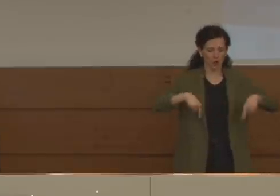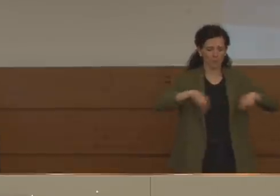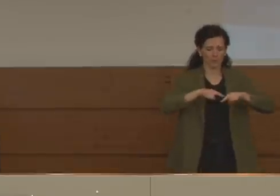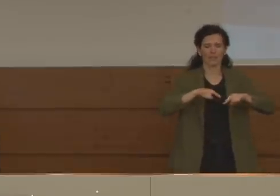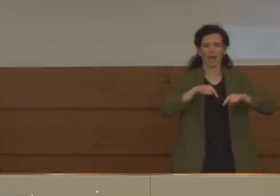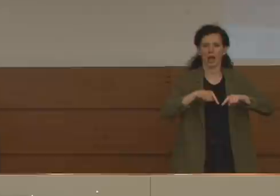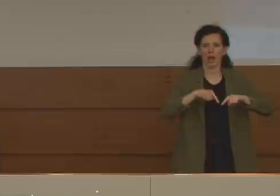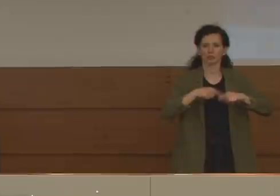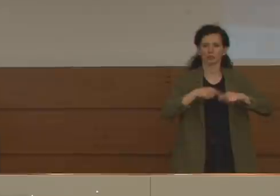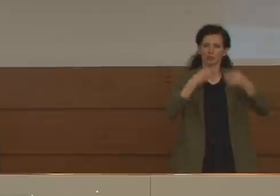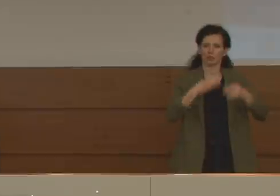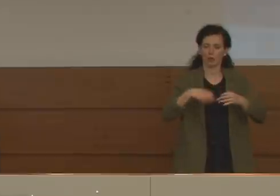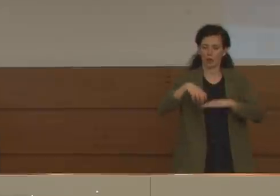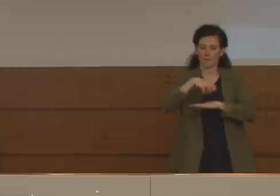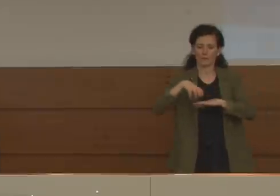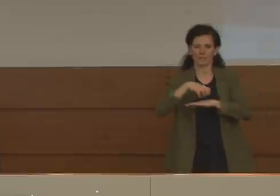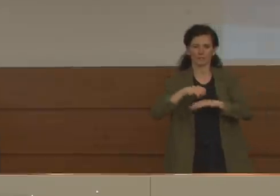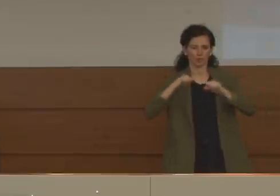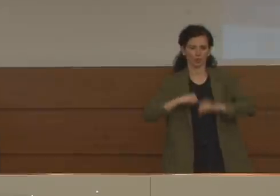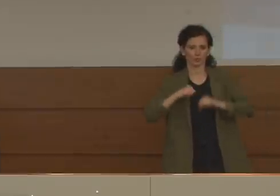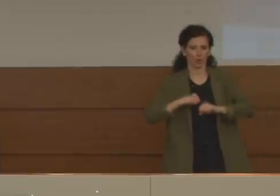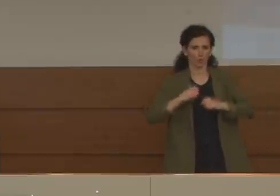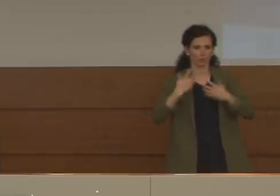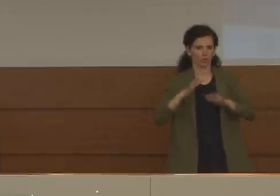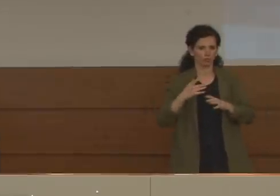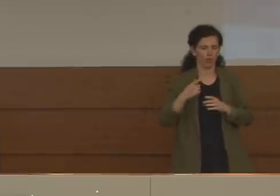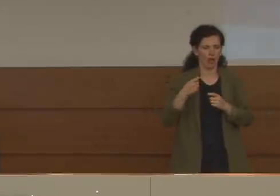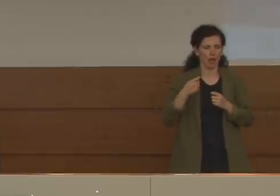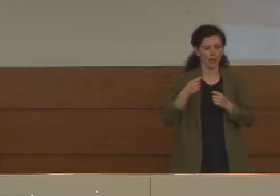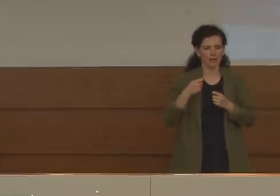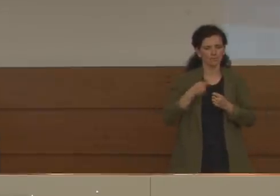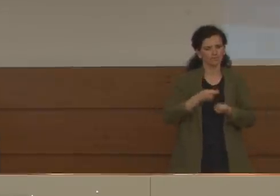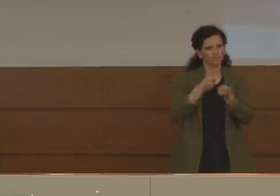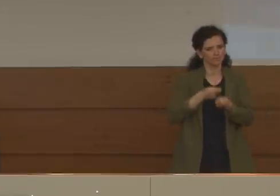Ministro della Salute, ha cominciato a lavorare da ieri. Ci lavoriamo.